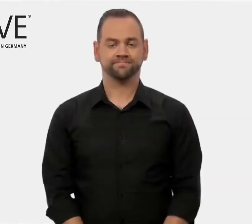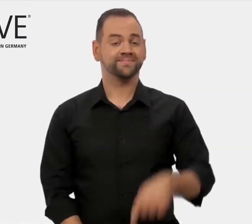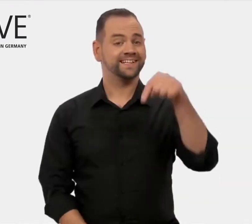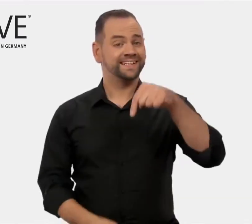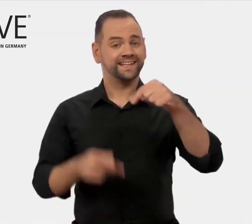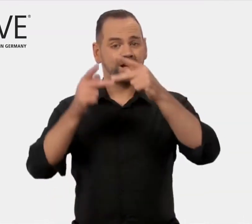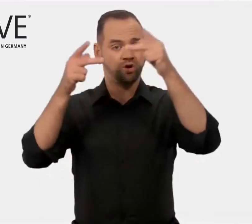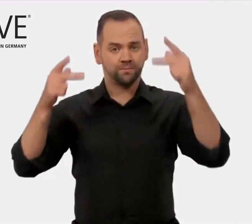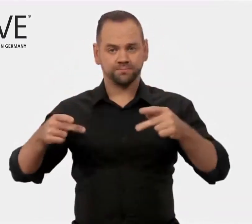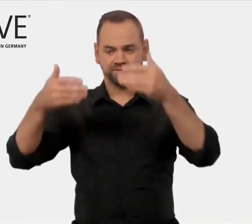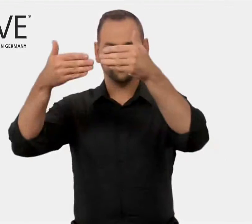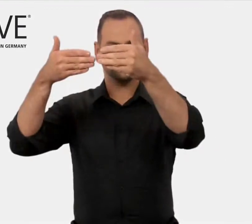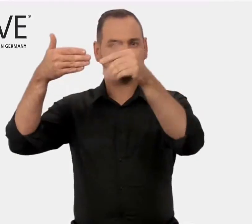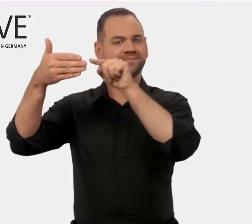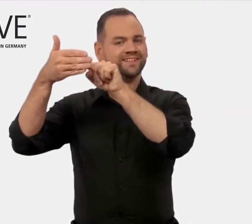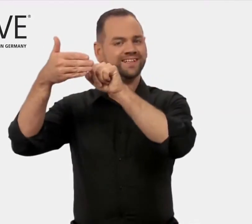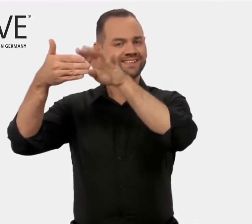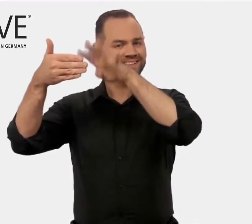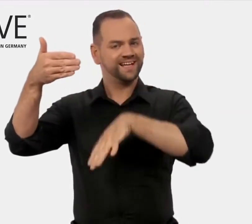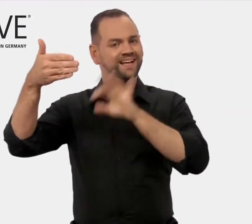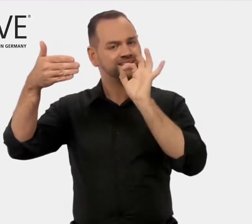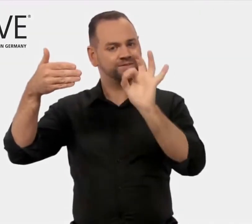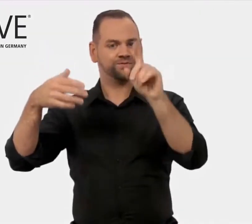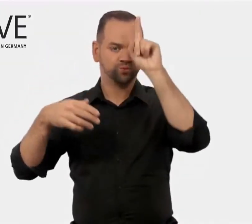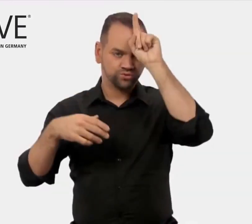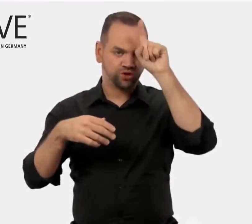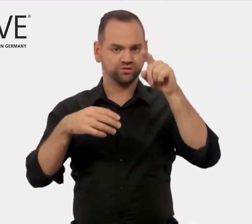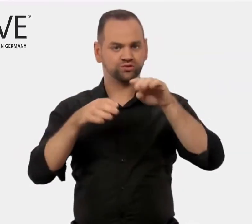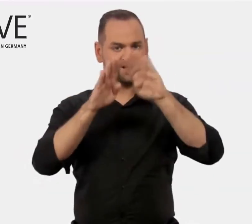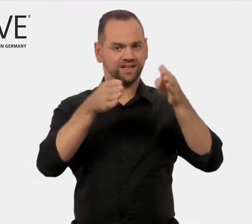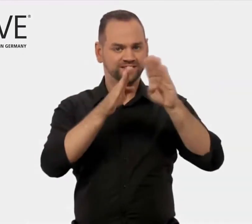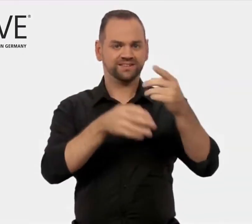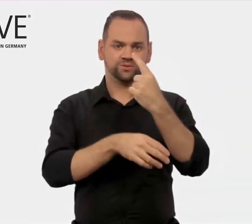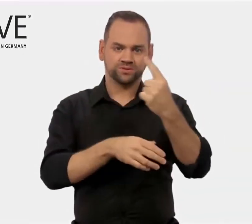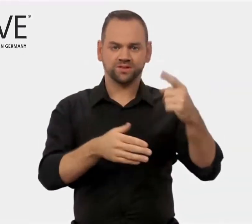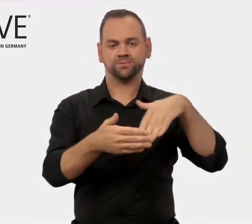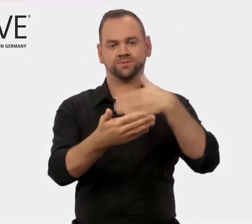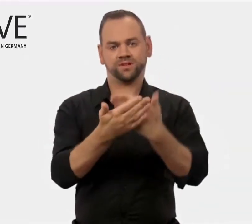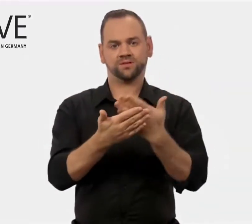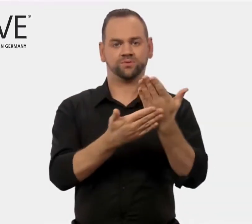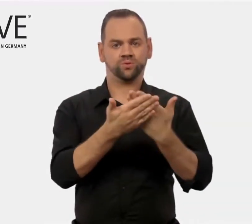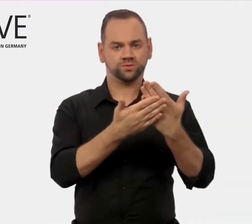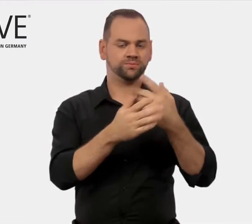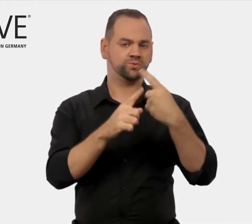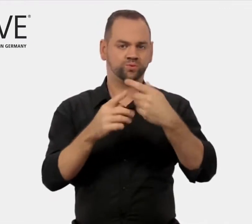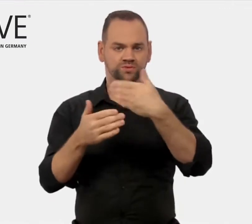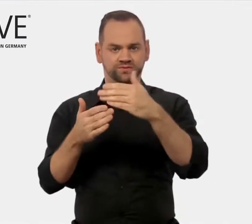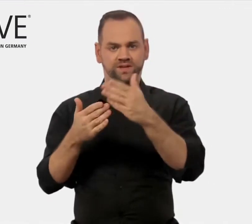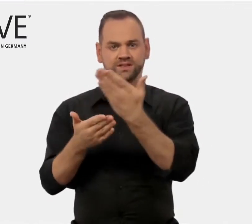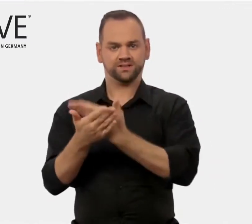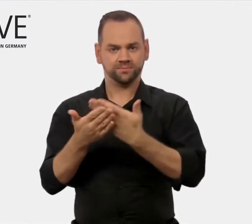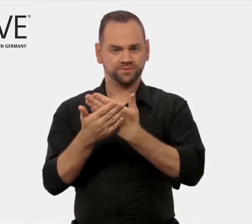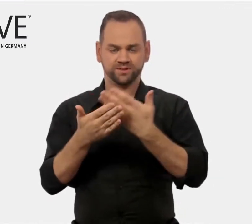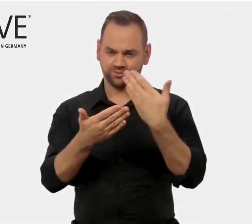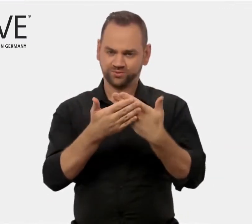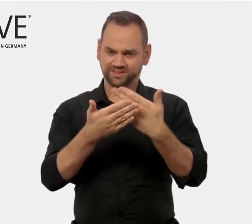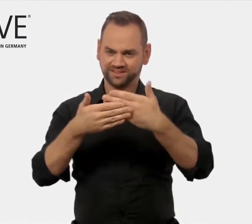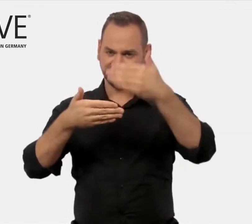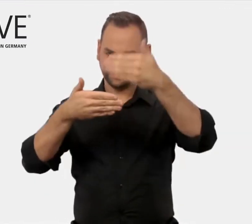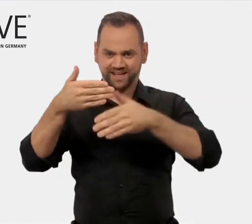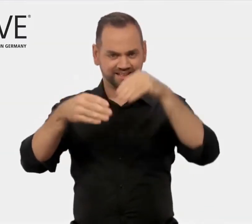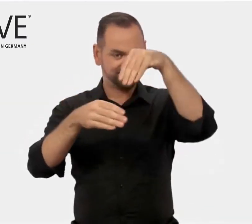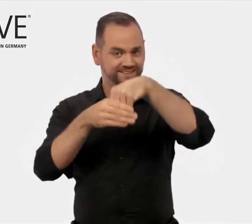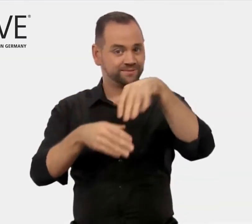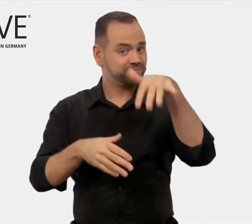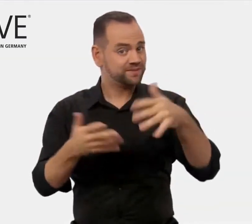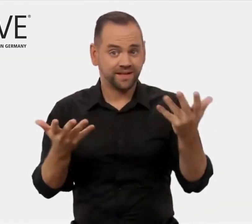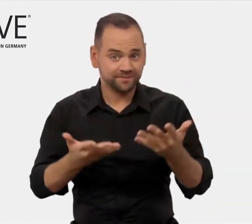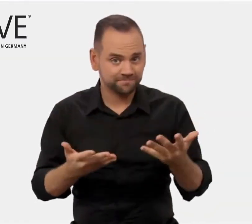Das Internetportal für deutsche Anbieter